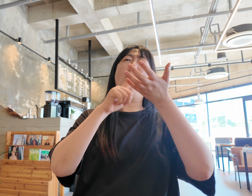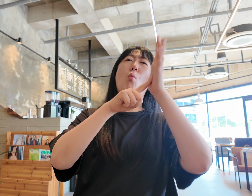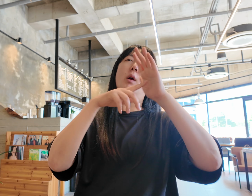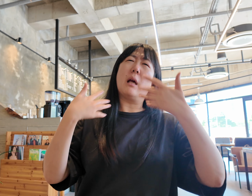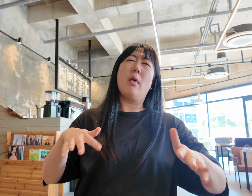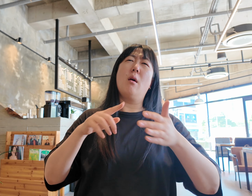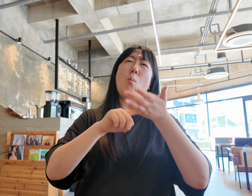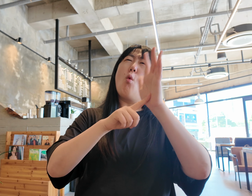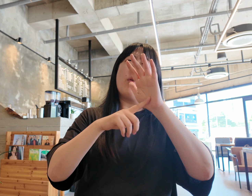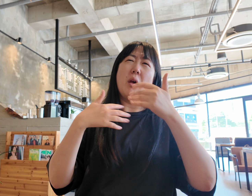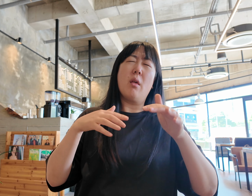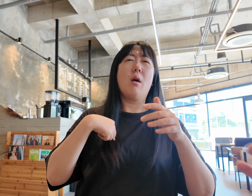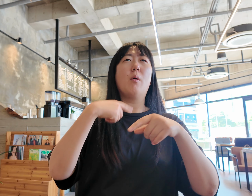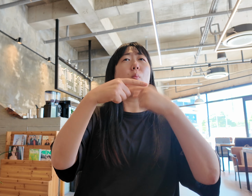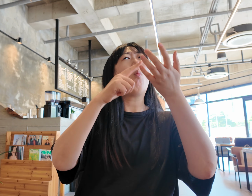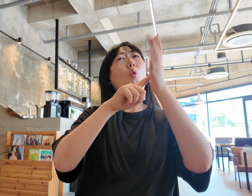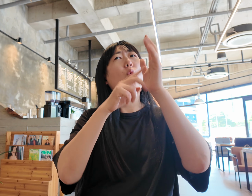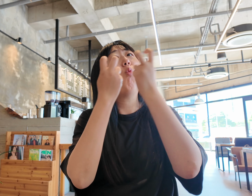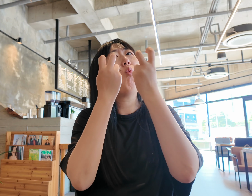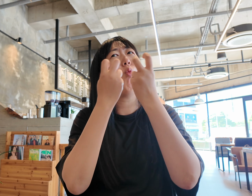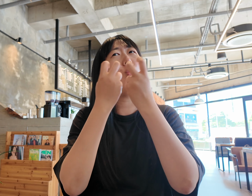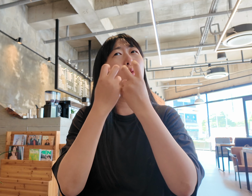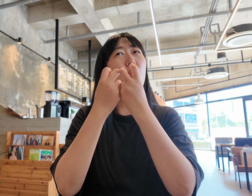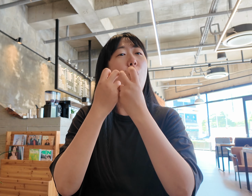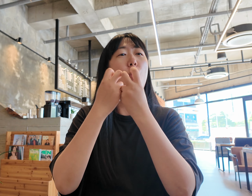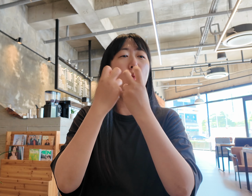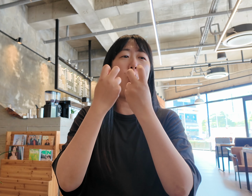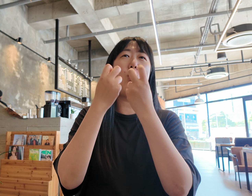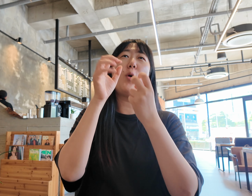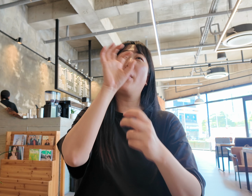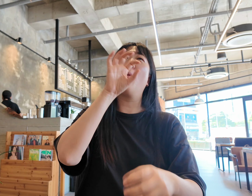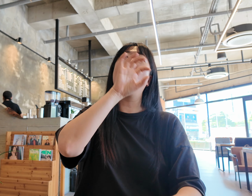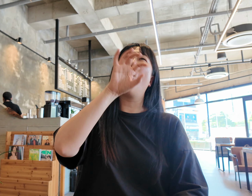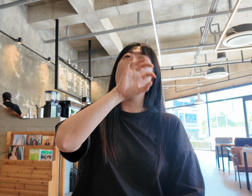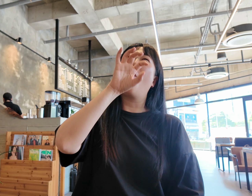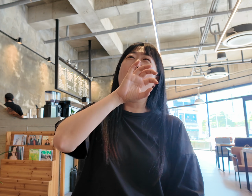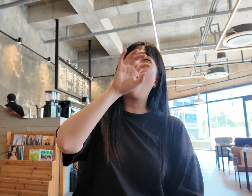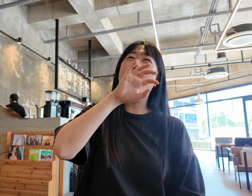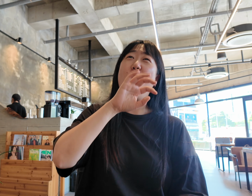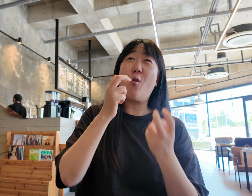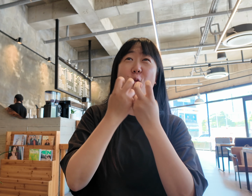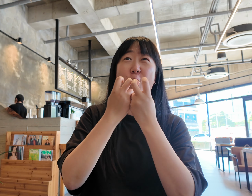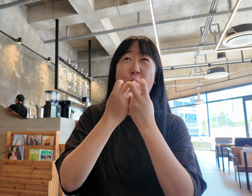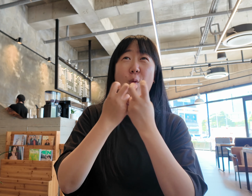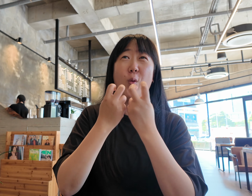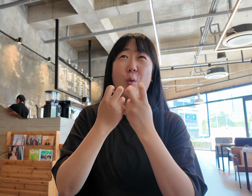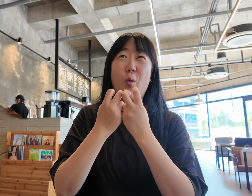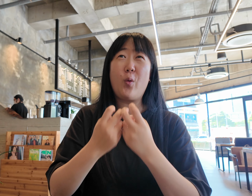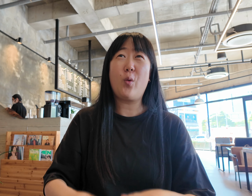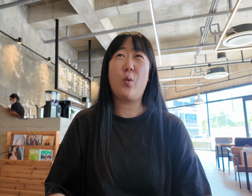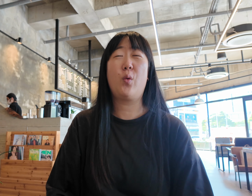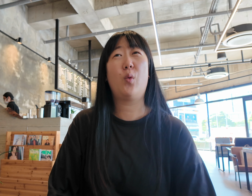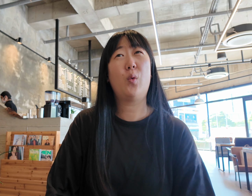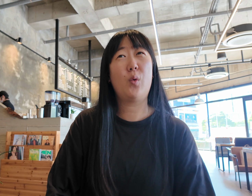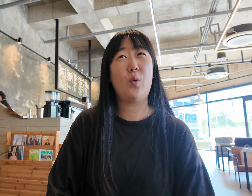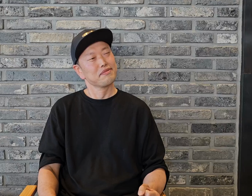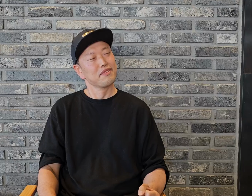Soy tan débil para expresarme. ¿Cómo debería practicar realmente?